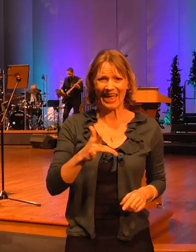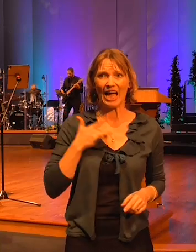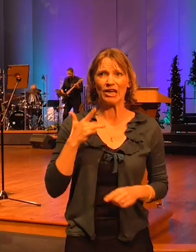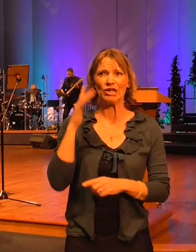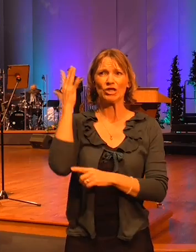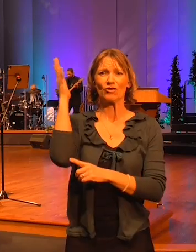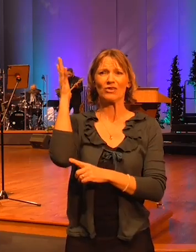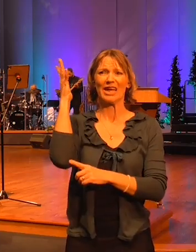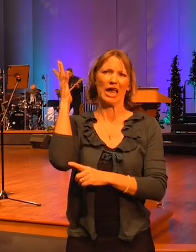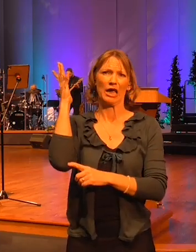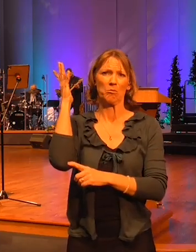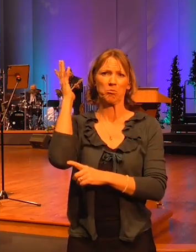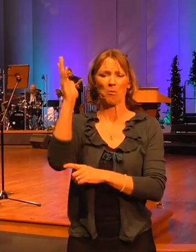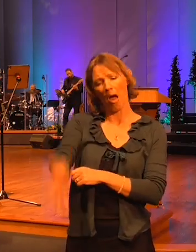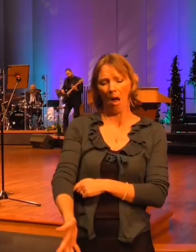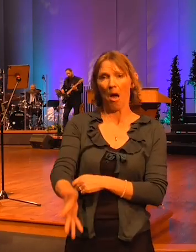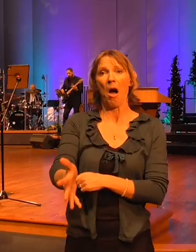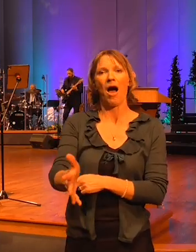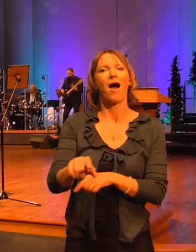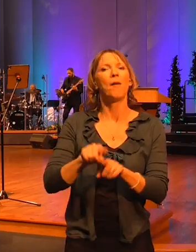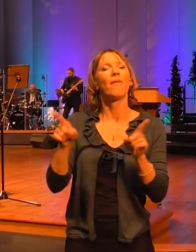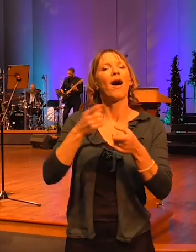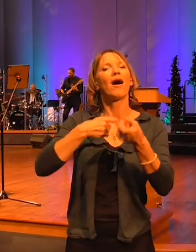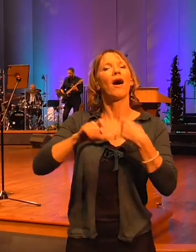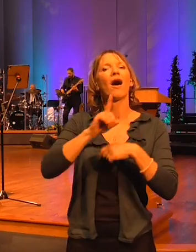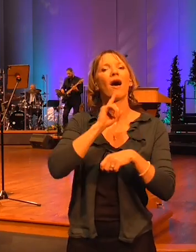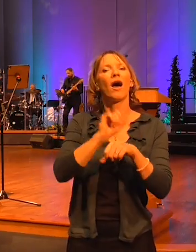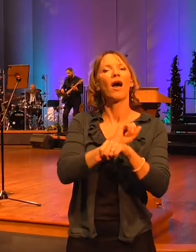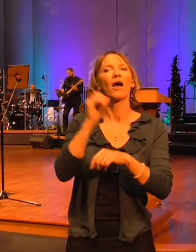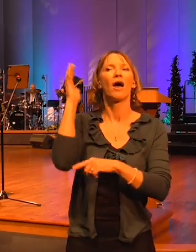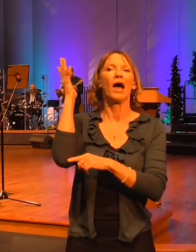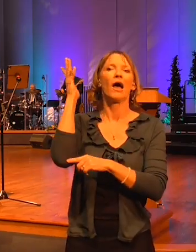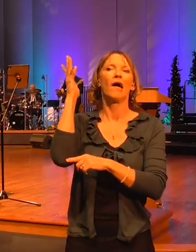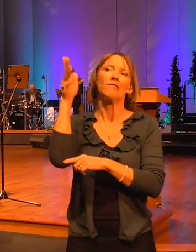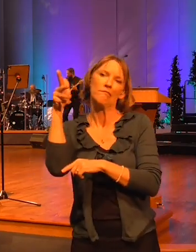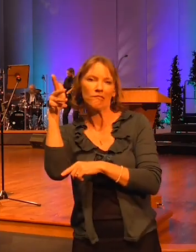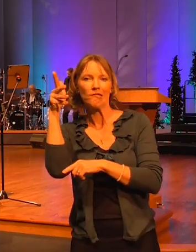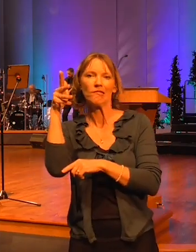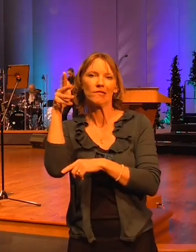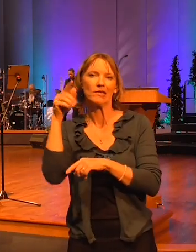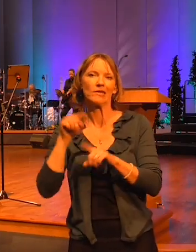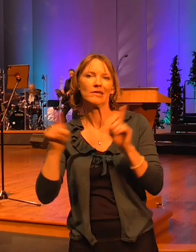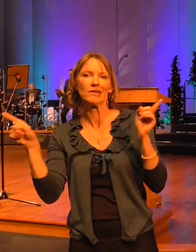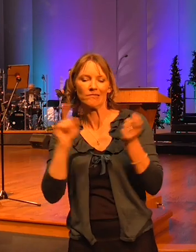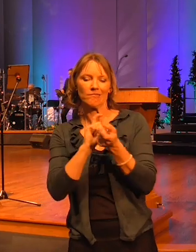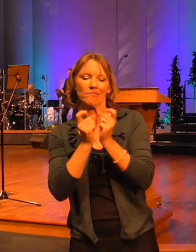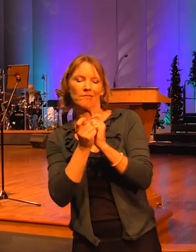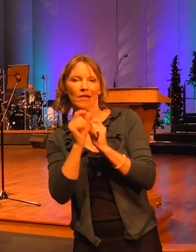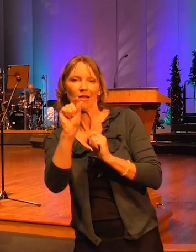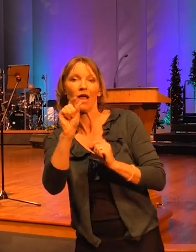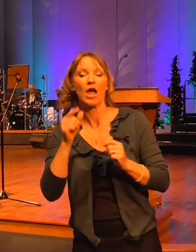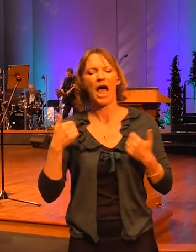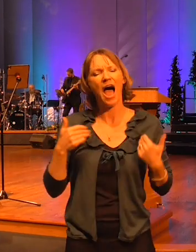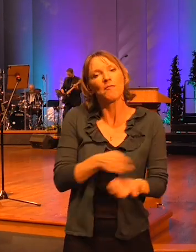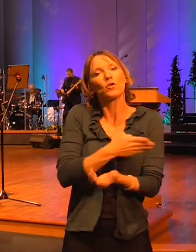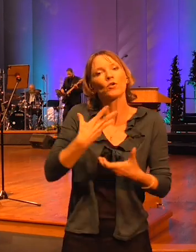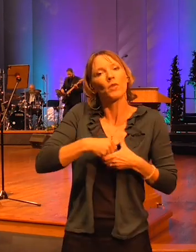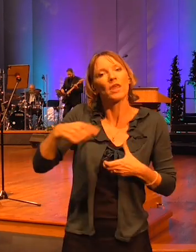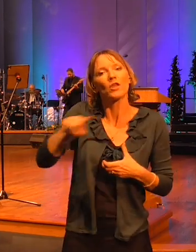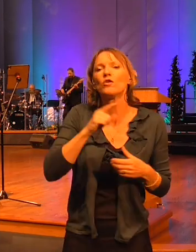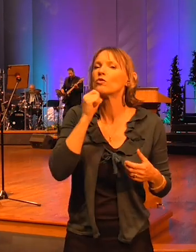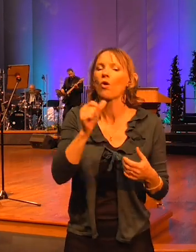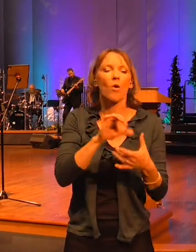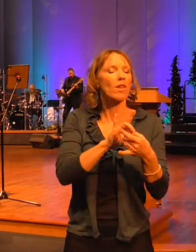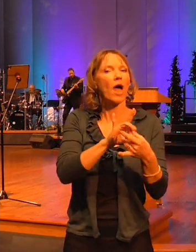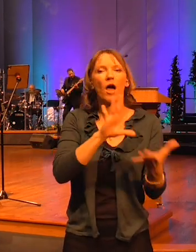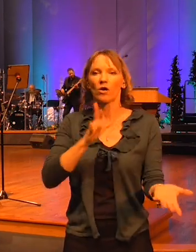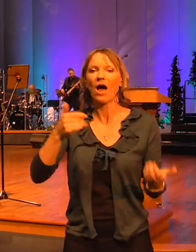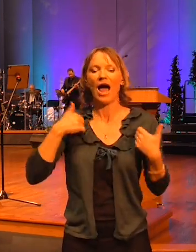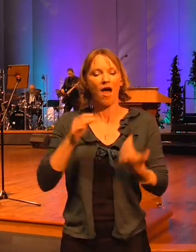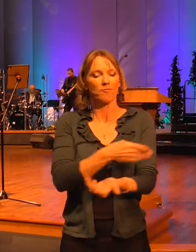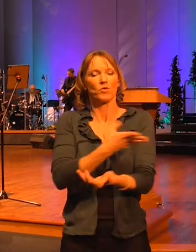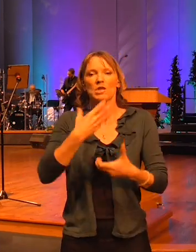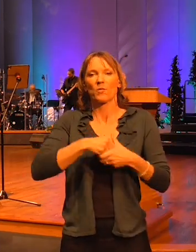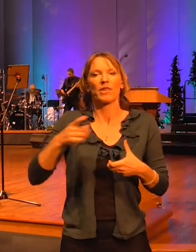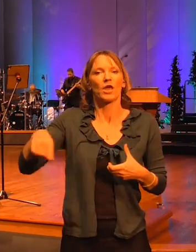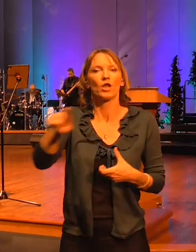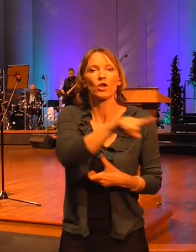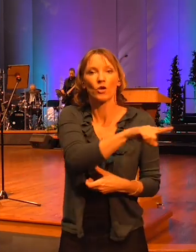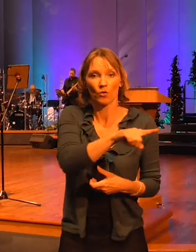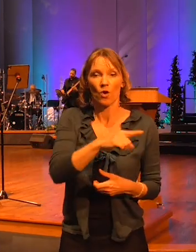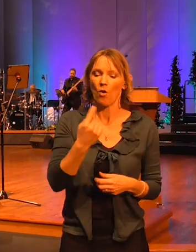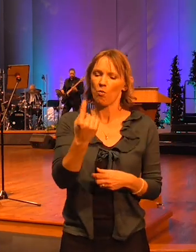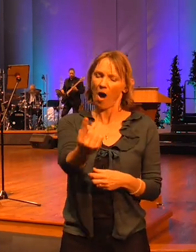. La música que hay en ti no la sueltas. Tienes la música dentro. tú, un último baile, este mundo